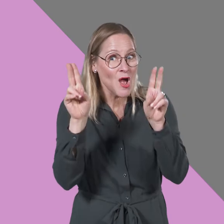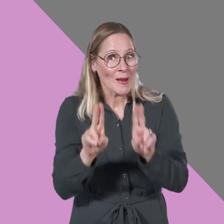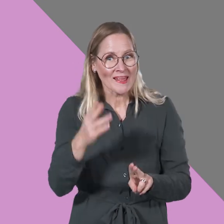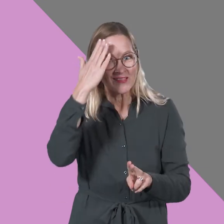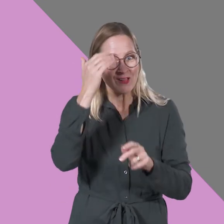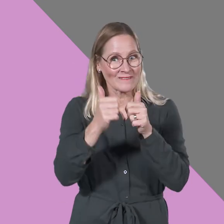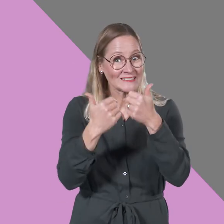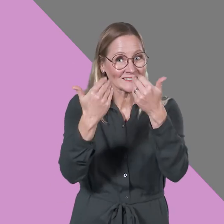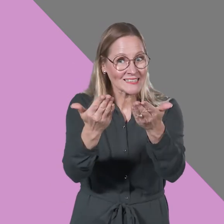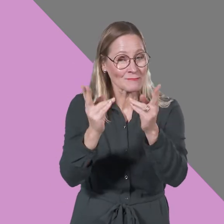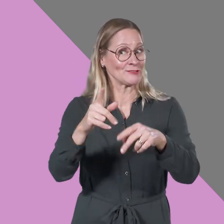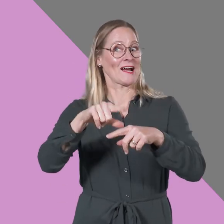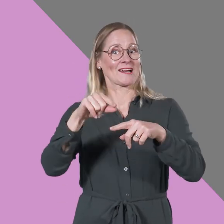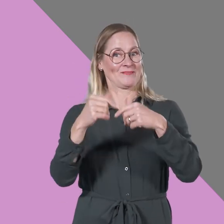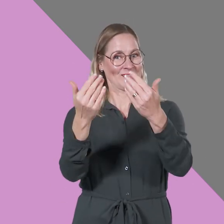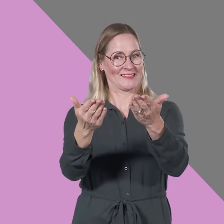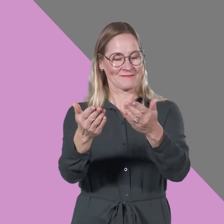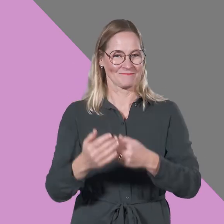Onnea tietovisaan ja arvontaan!